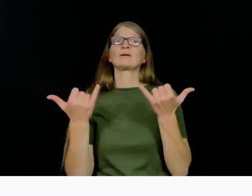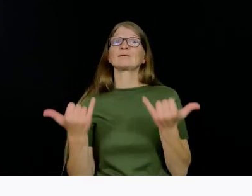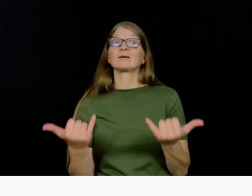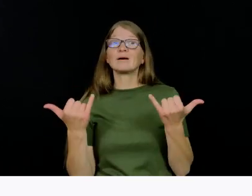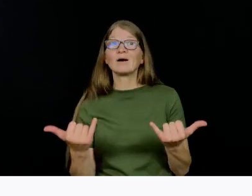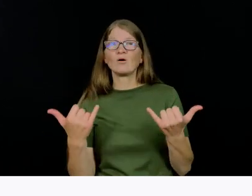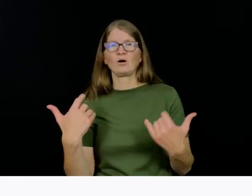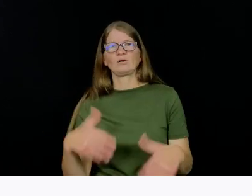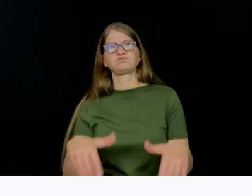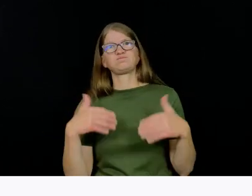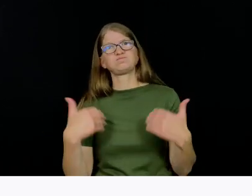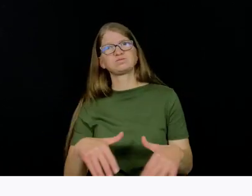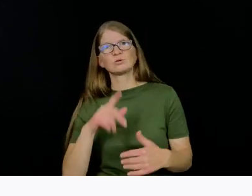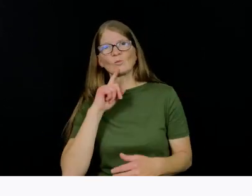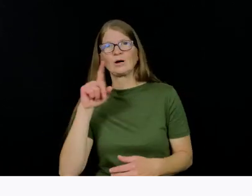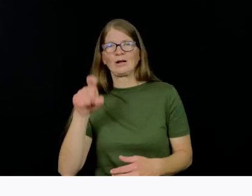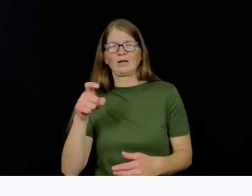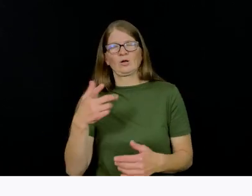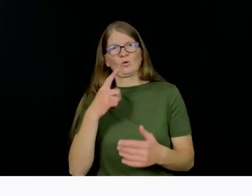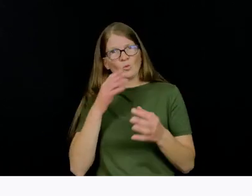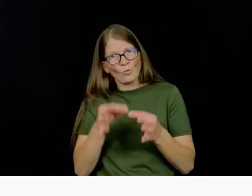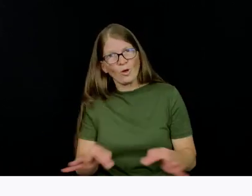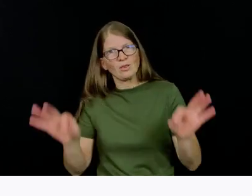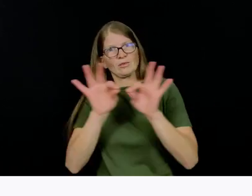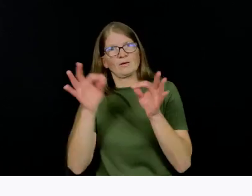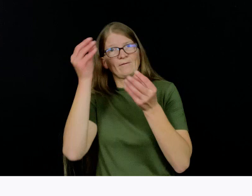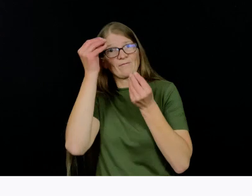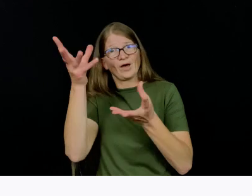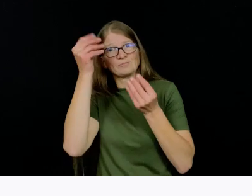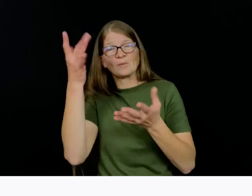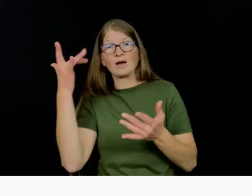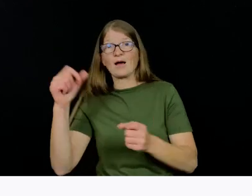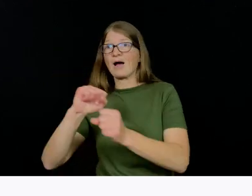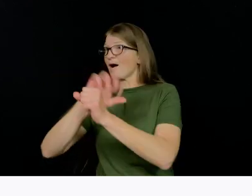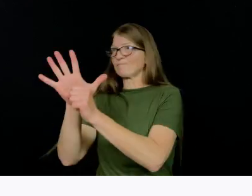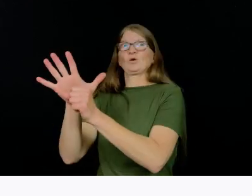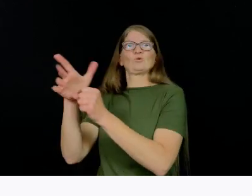أكثر أهمية من أي وقت مضى من فيروس كورونا إلى الكوارث الطبيعية